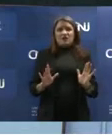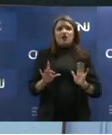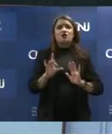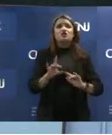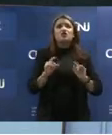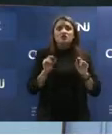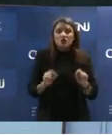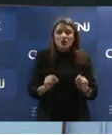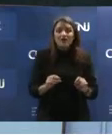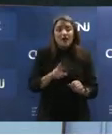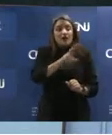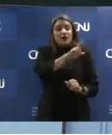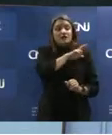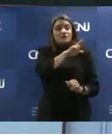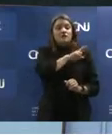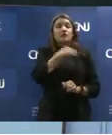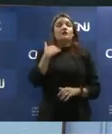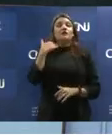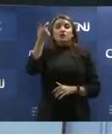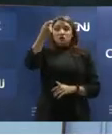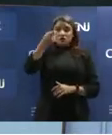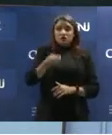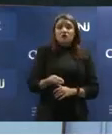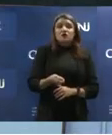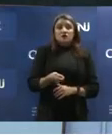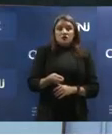do magistrado ao tratar de um processo de rabo preso.